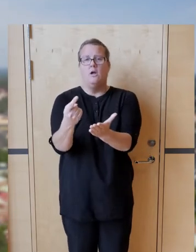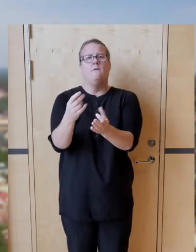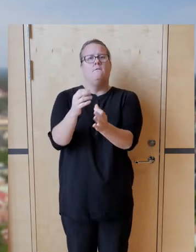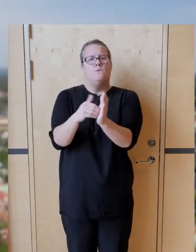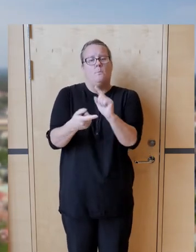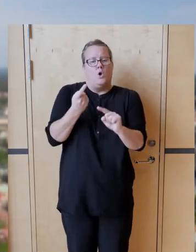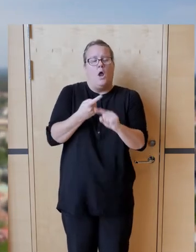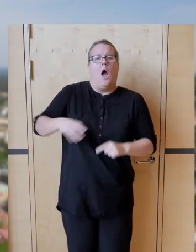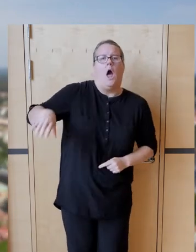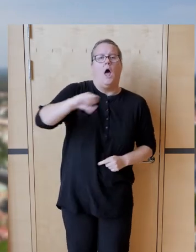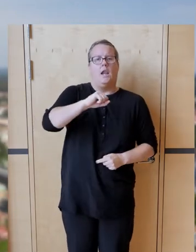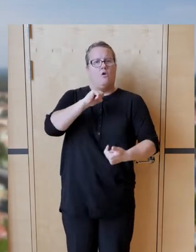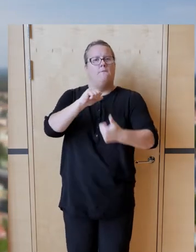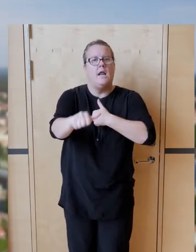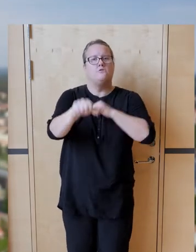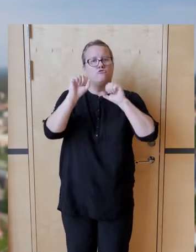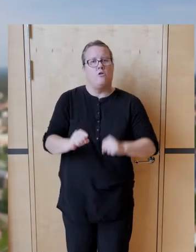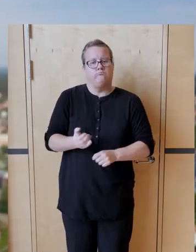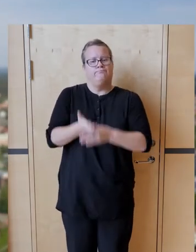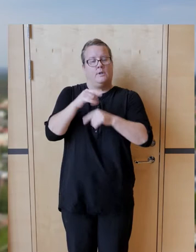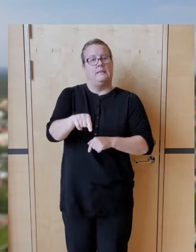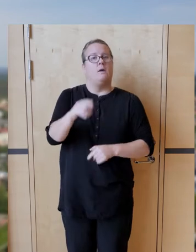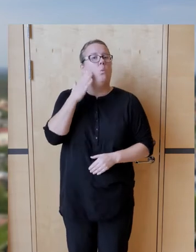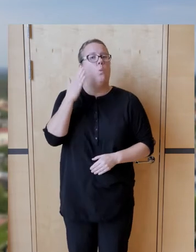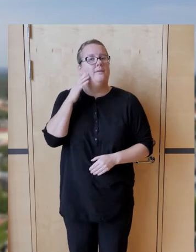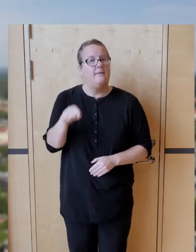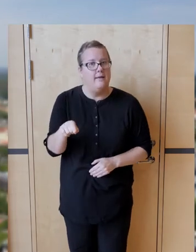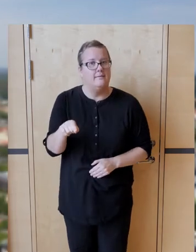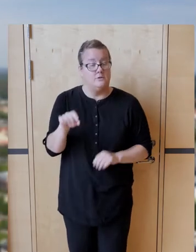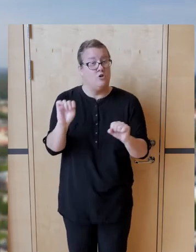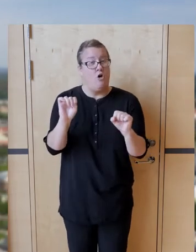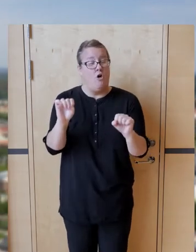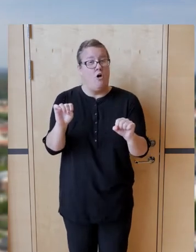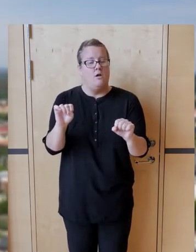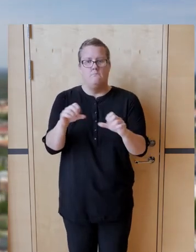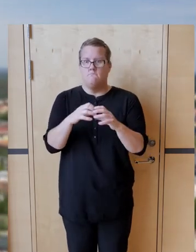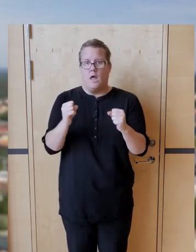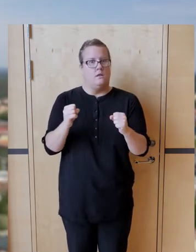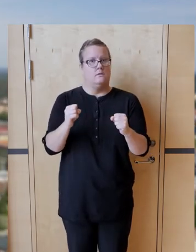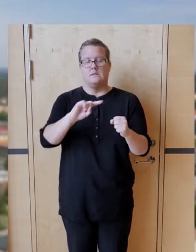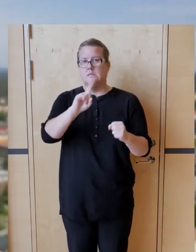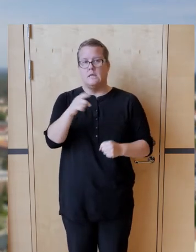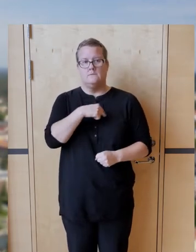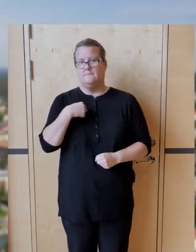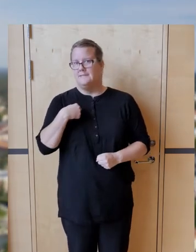Boende som sa att det här boendet skulle byggas Sans Aveiro sätt att De har skjutit